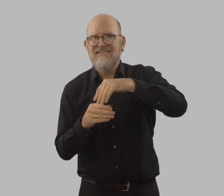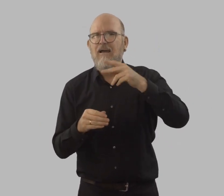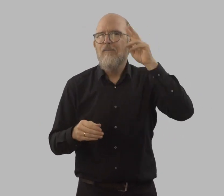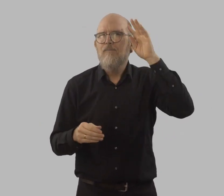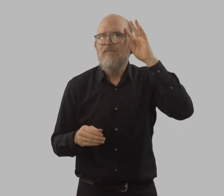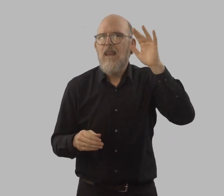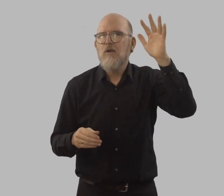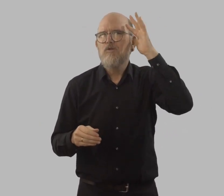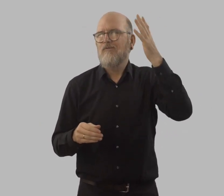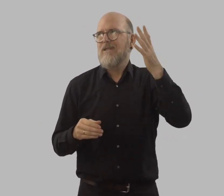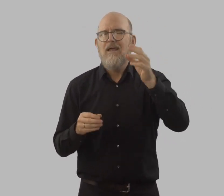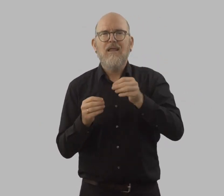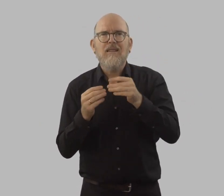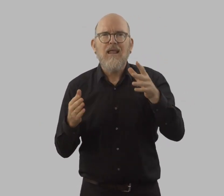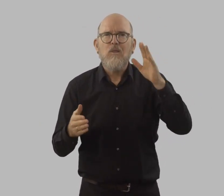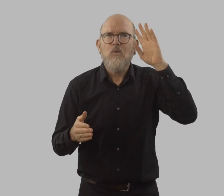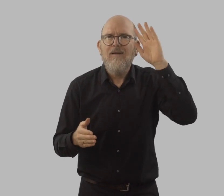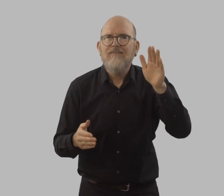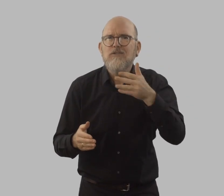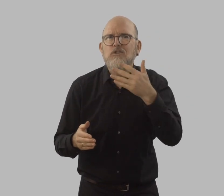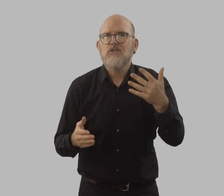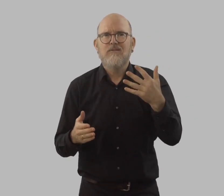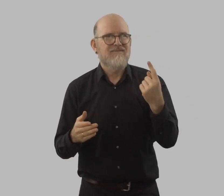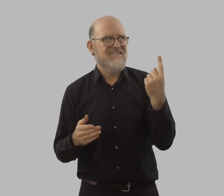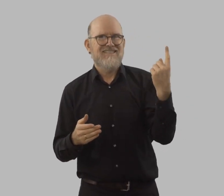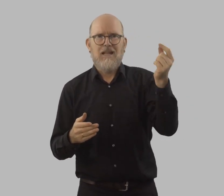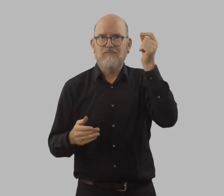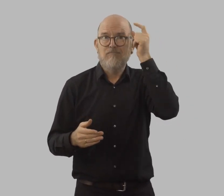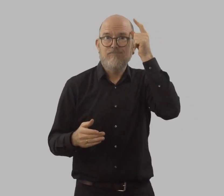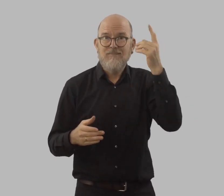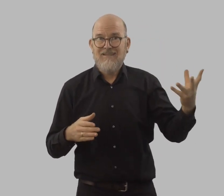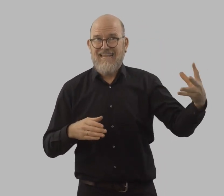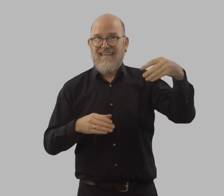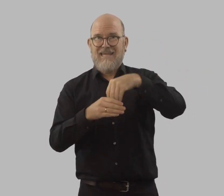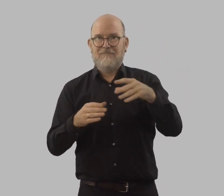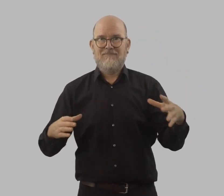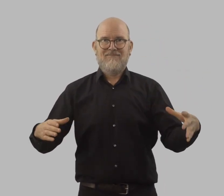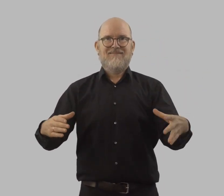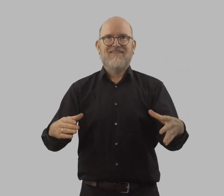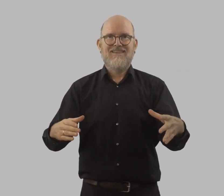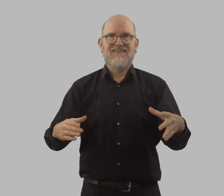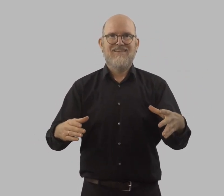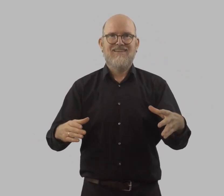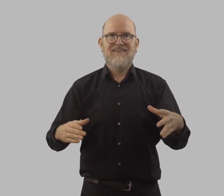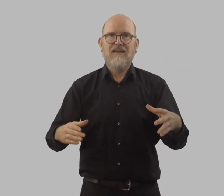der Philosophie und Natur- wissenschaft jener Zeit vorantrieb.